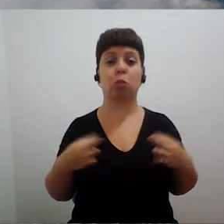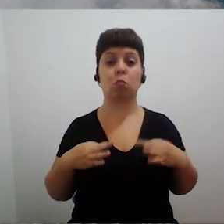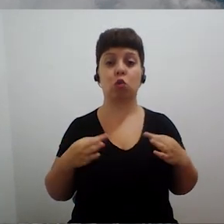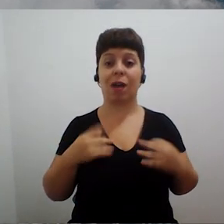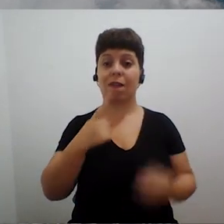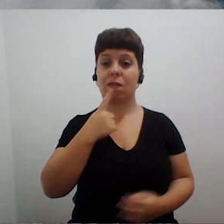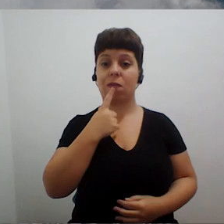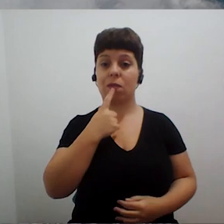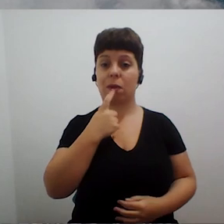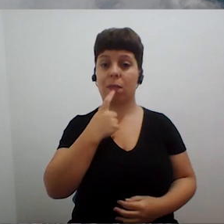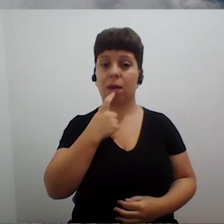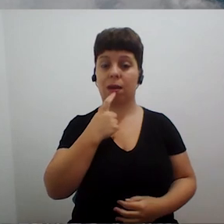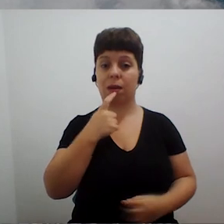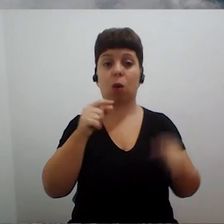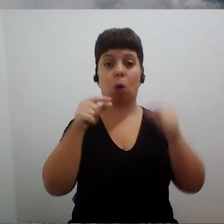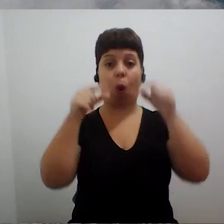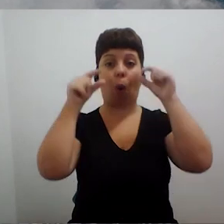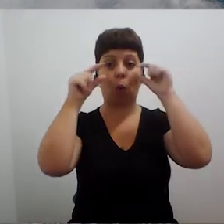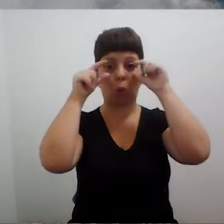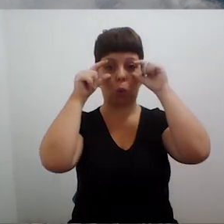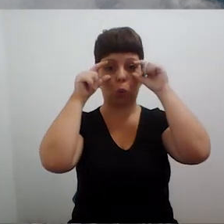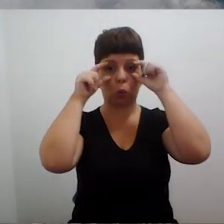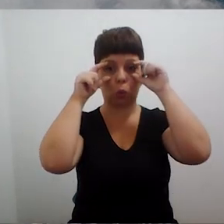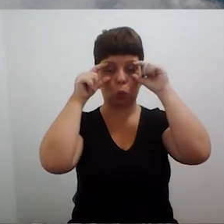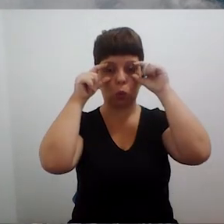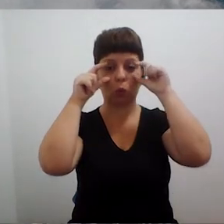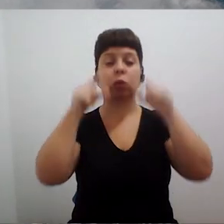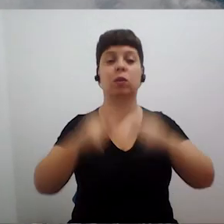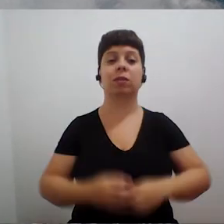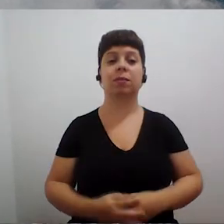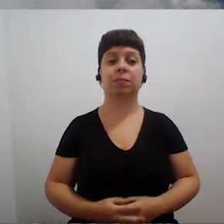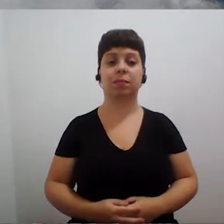com óculos também quadrados e cabelos grisalhos,